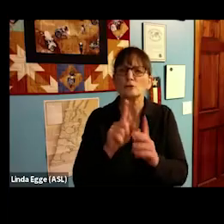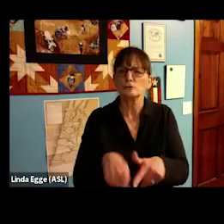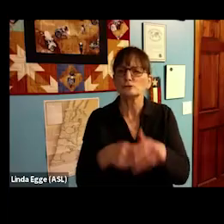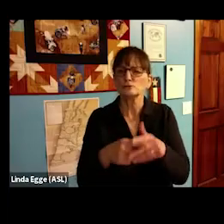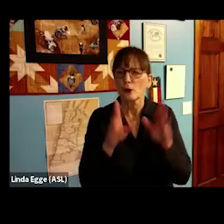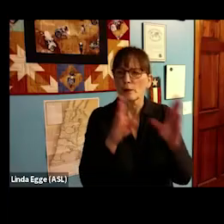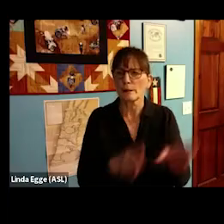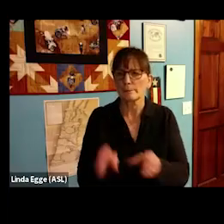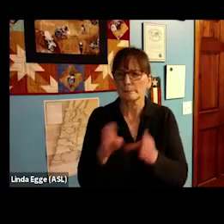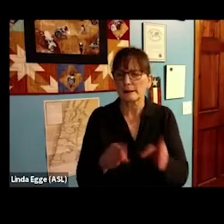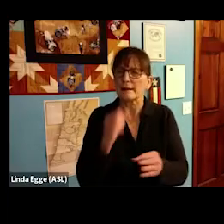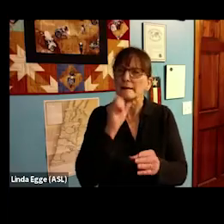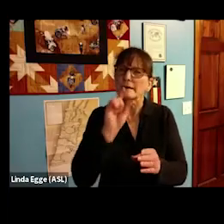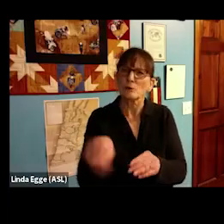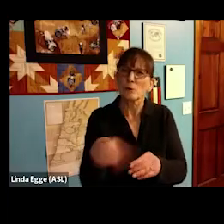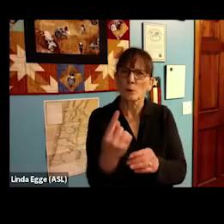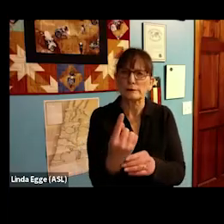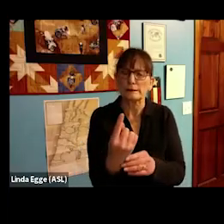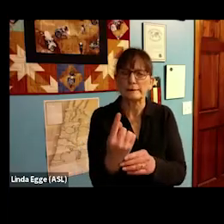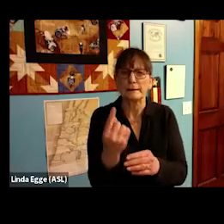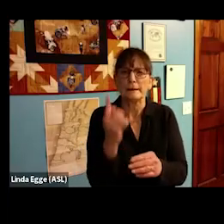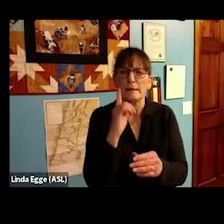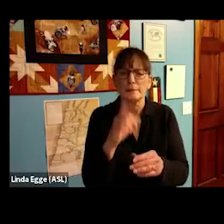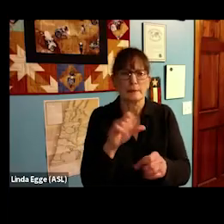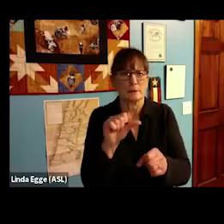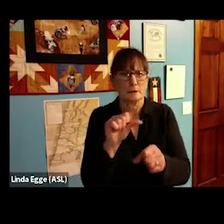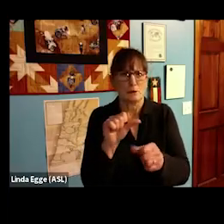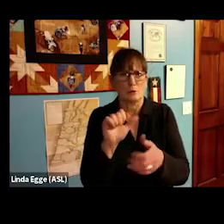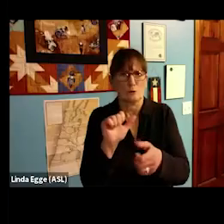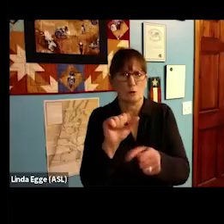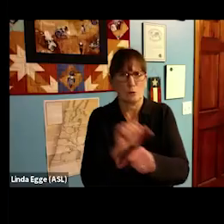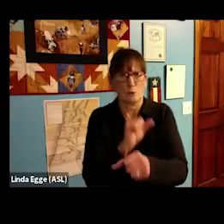a distinguir algunas de esas diferencias y capacidades de acceso allí.